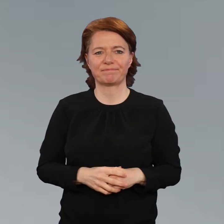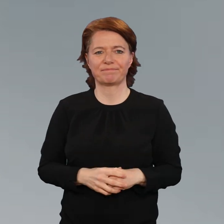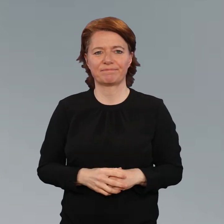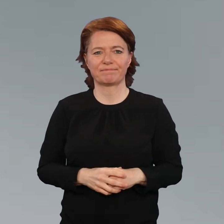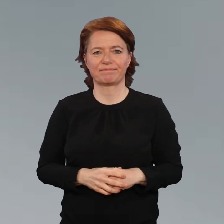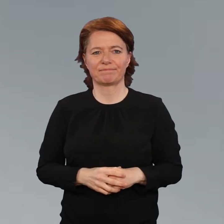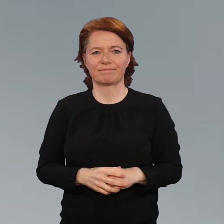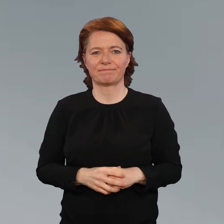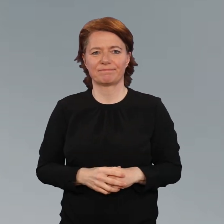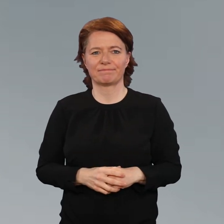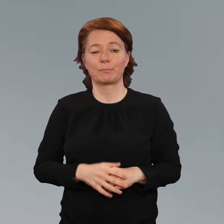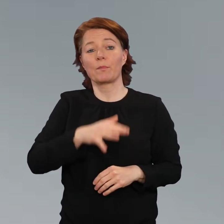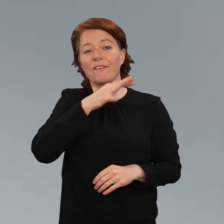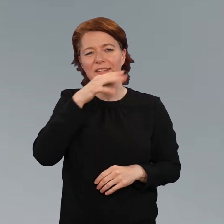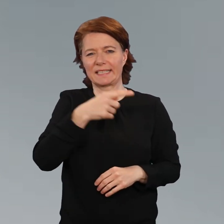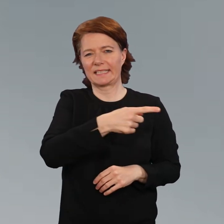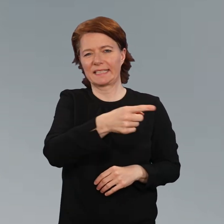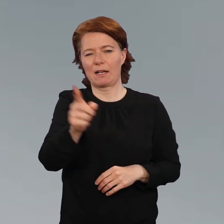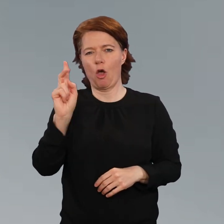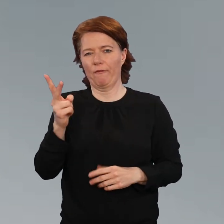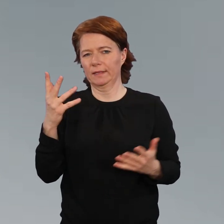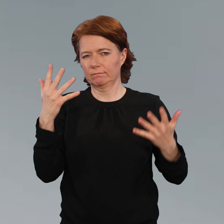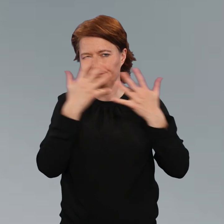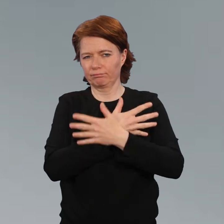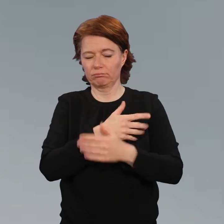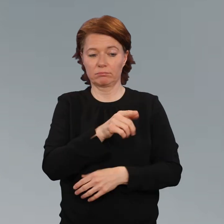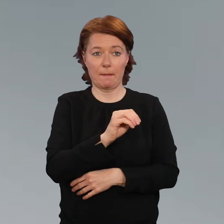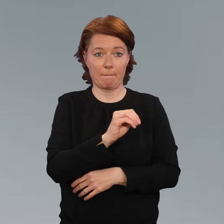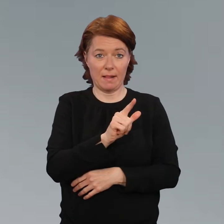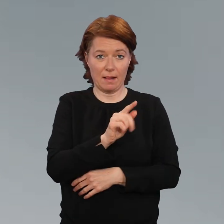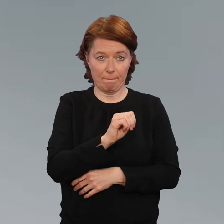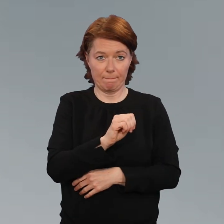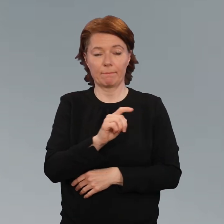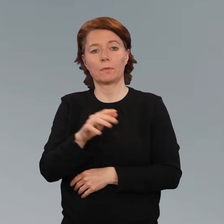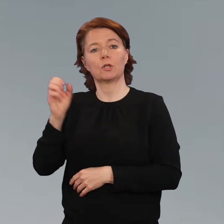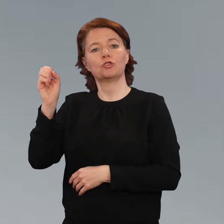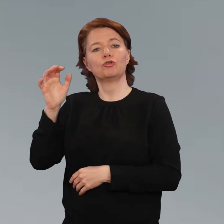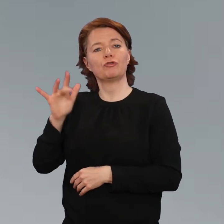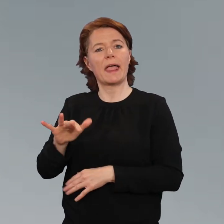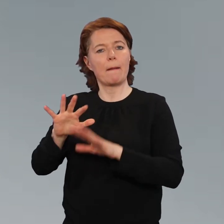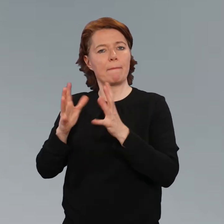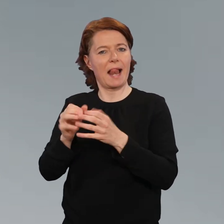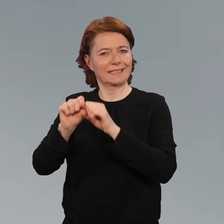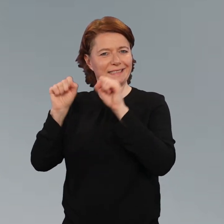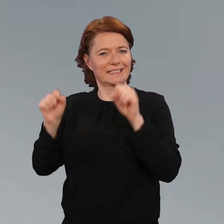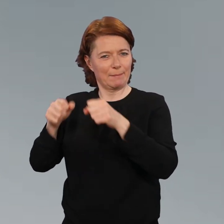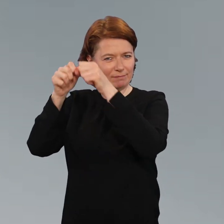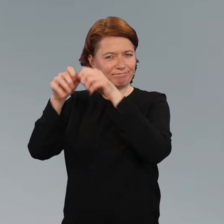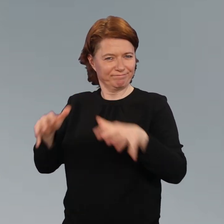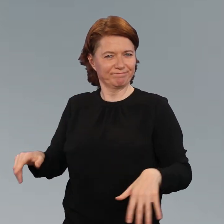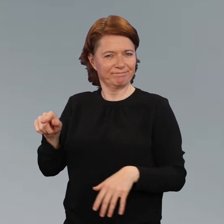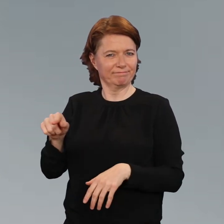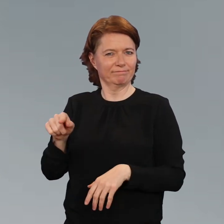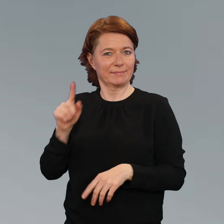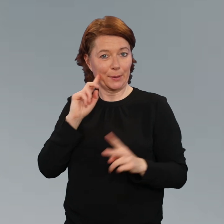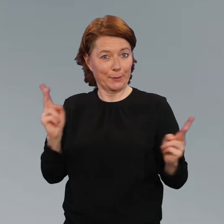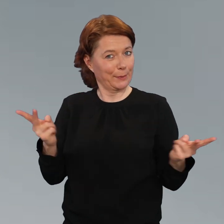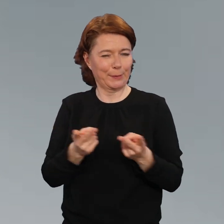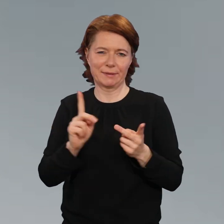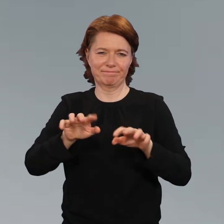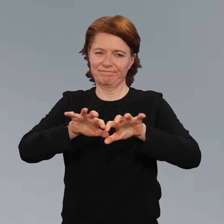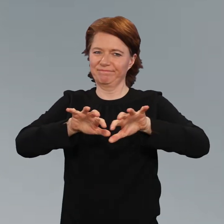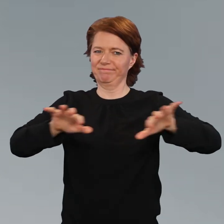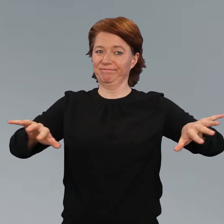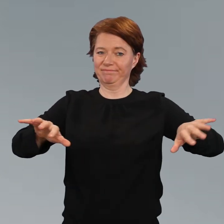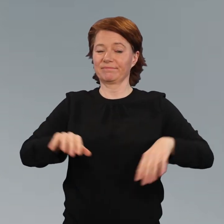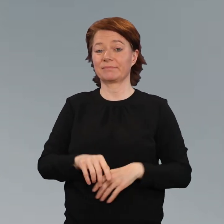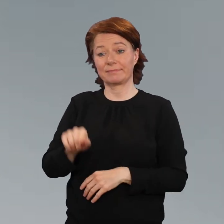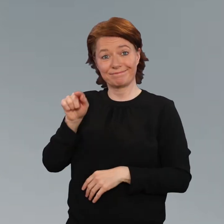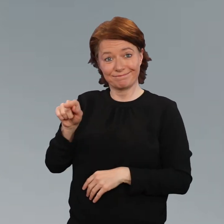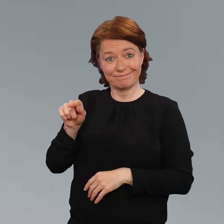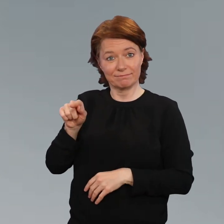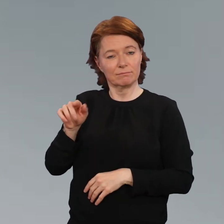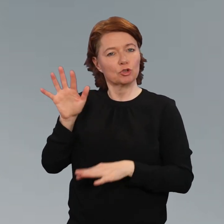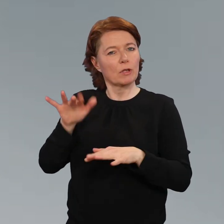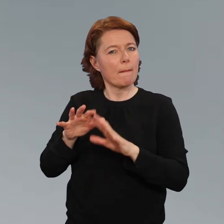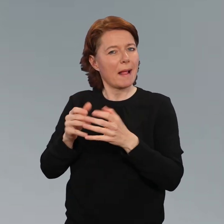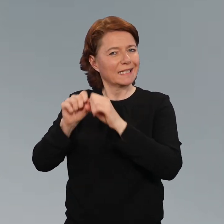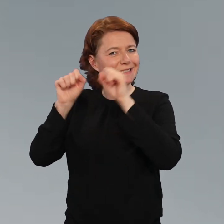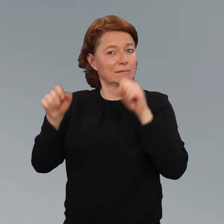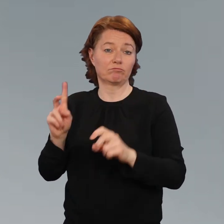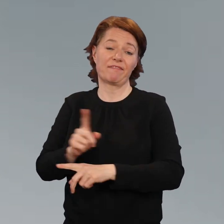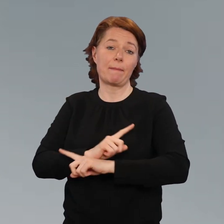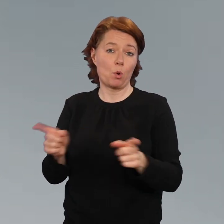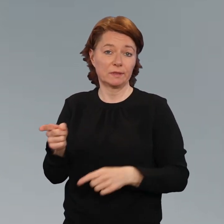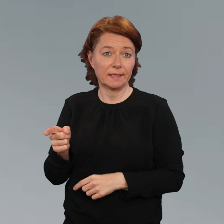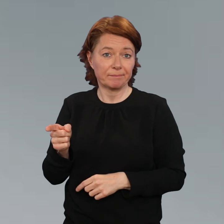Viele Menschen verwechseln „MLM“ und „Schneeballsysteme“. Schneeballsysteme sind verboten. Dabei handelt es sich